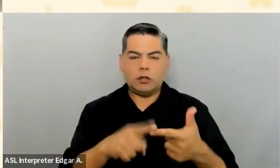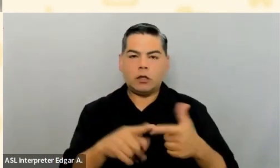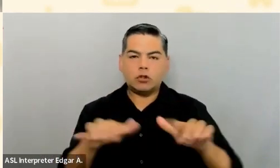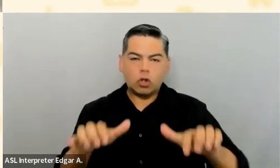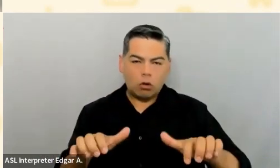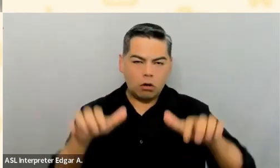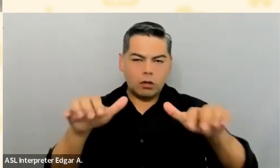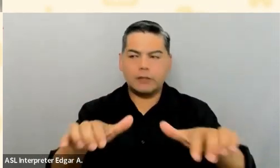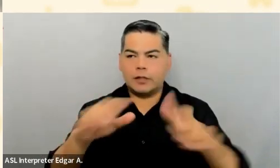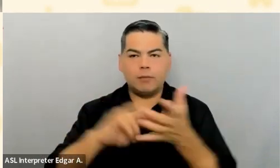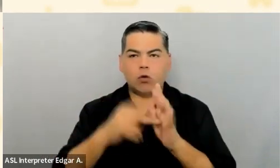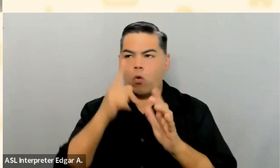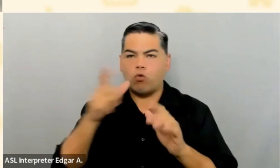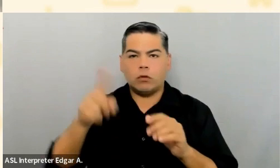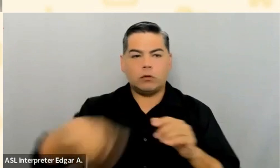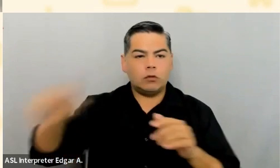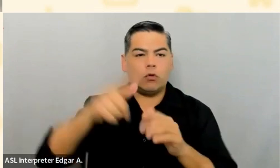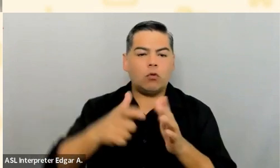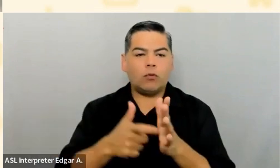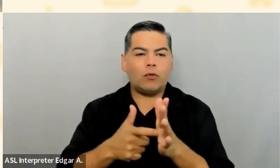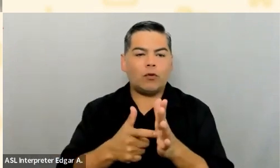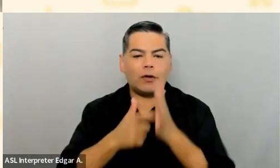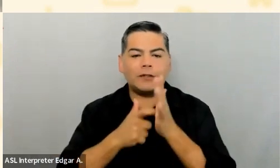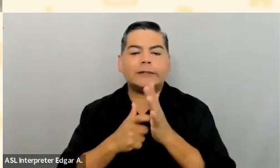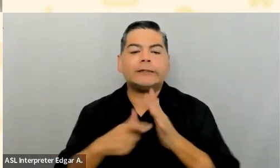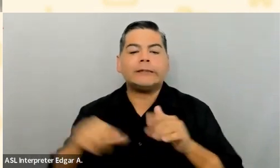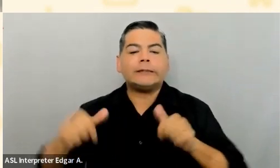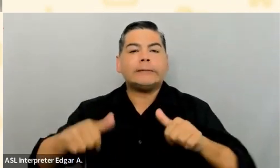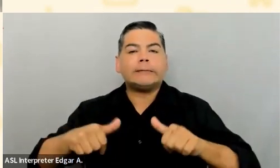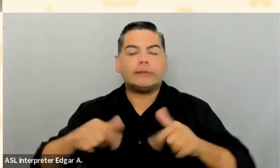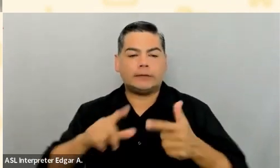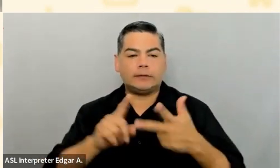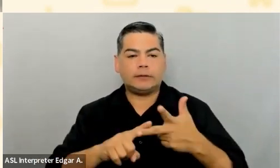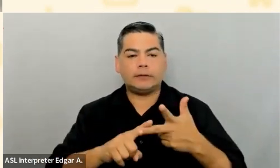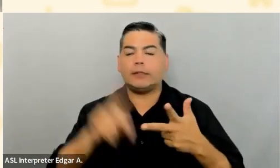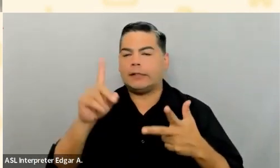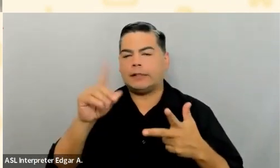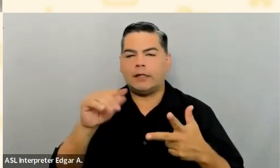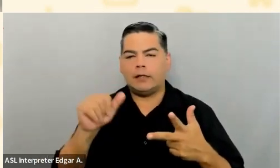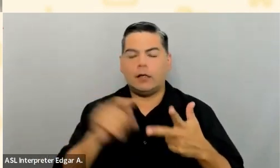como quién requiere ATAG, dónde empezar, una lista de verificación rápida